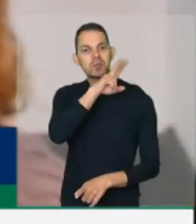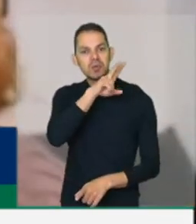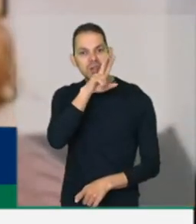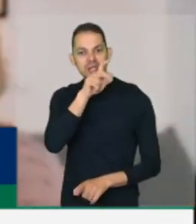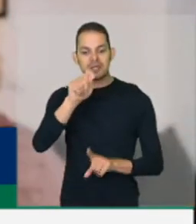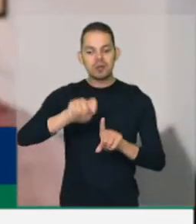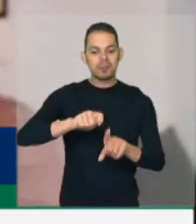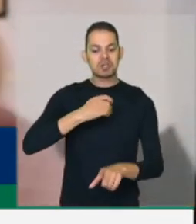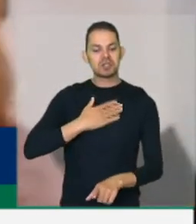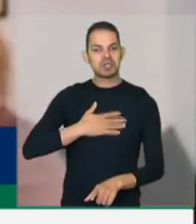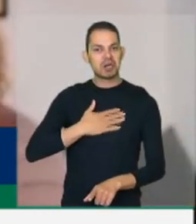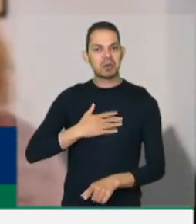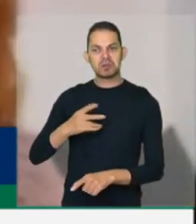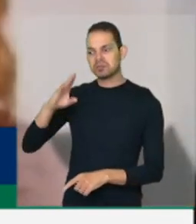OFERECIDAS 60 MILHÕES DE DOSES DO BUTANTAN E 70